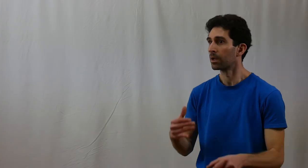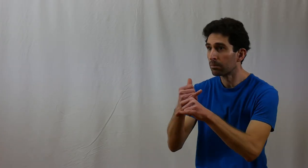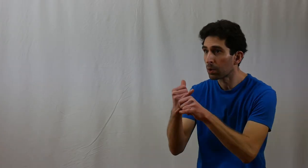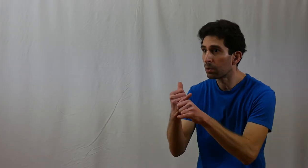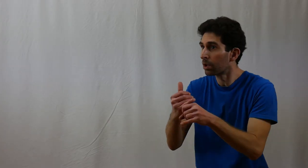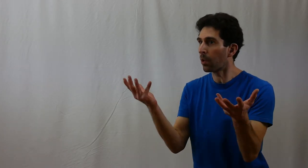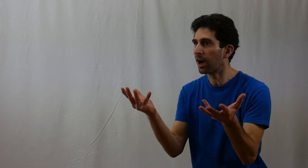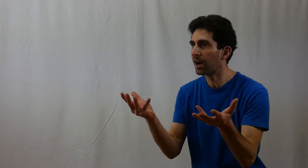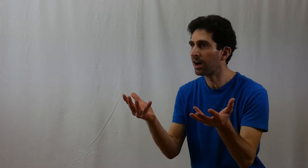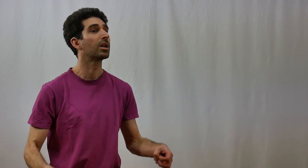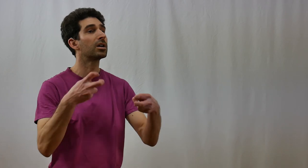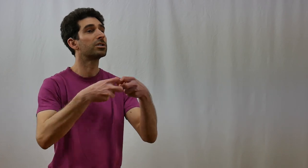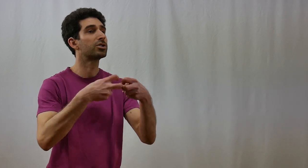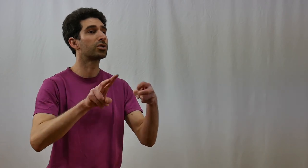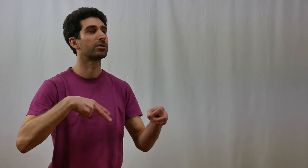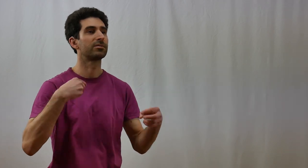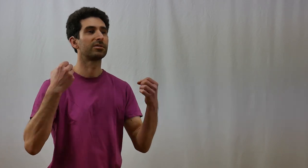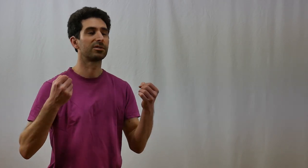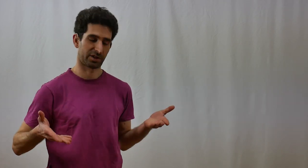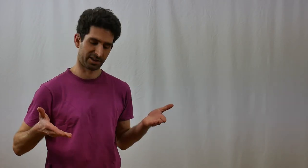Ah bon ? Quoi ? Voici mes chaussures.